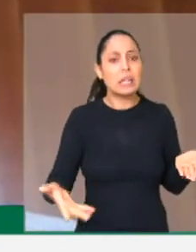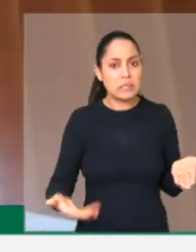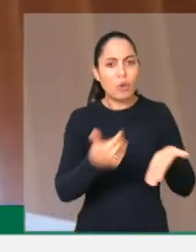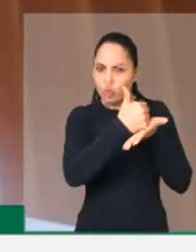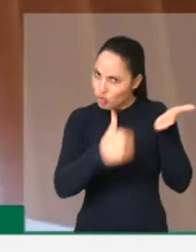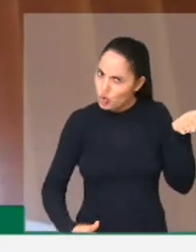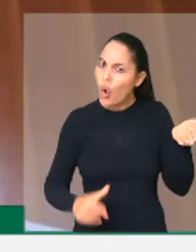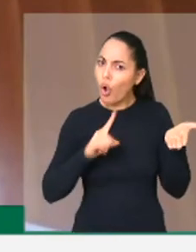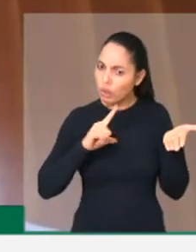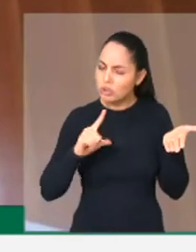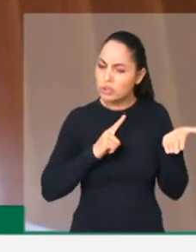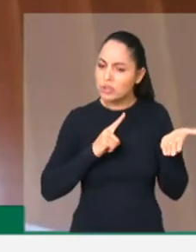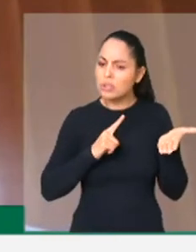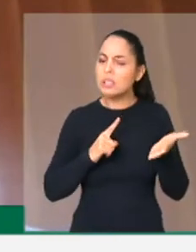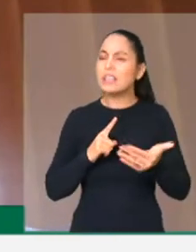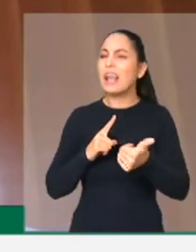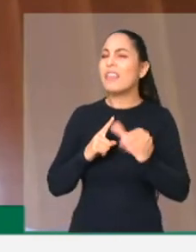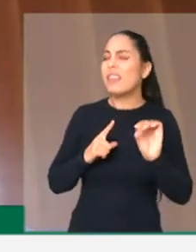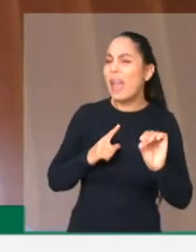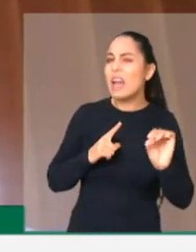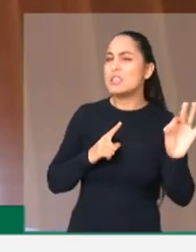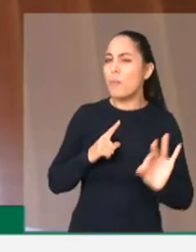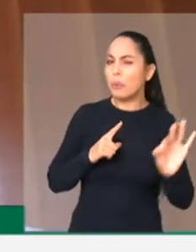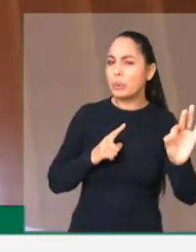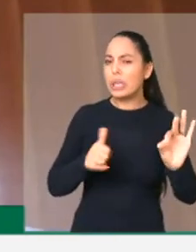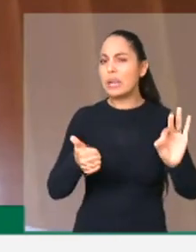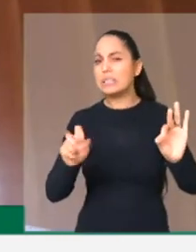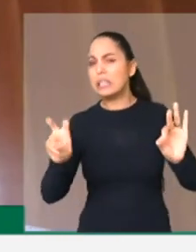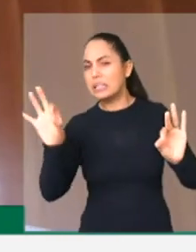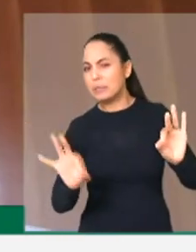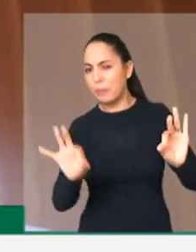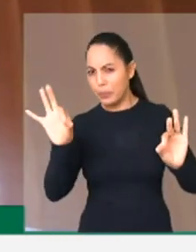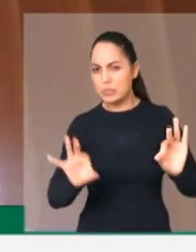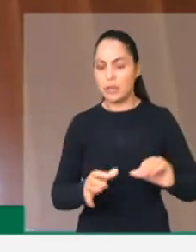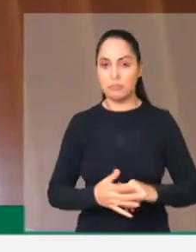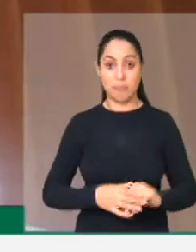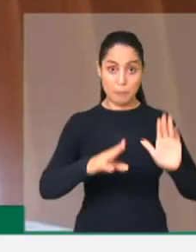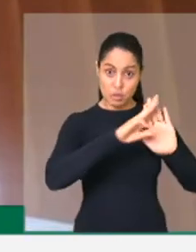TOTAL DA DÍ VIDA. E ESTAS DÍVIDAS ELA TÊM UMA PARTICIPAÇÃO FORTE DE